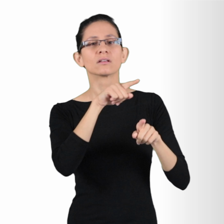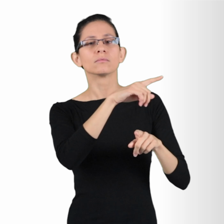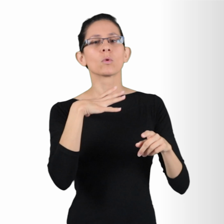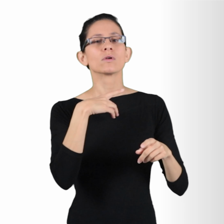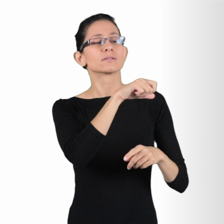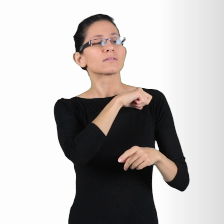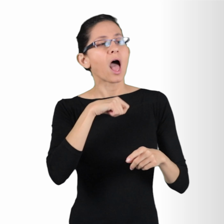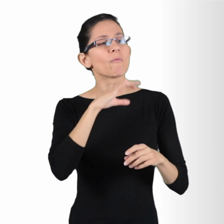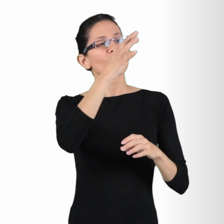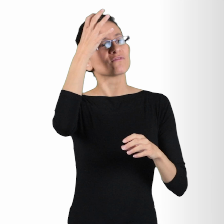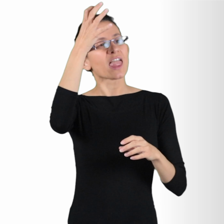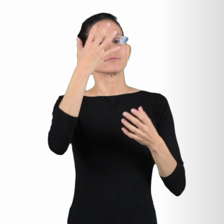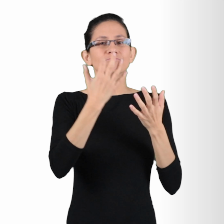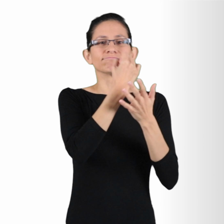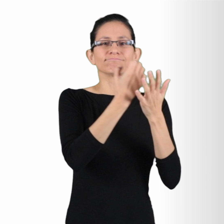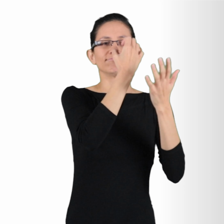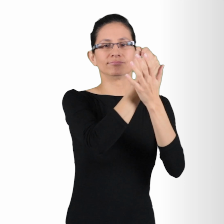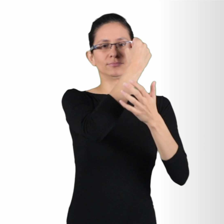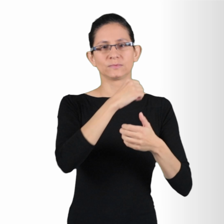i samodzielnego zdobywania wiedzy.